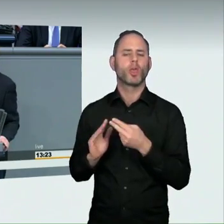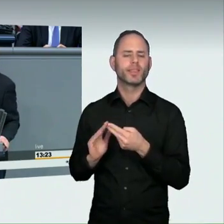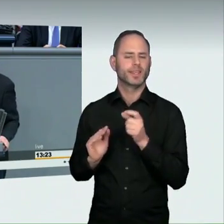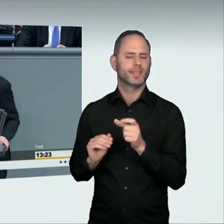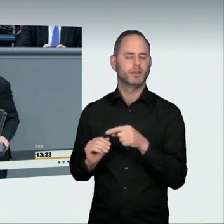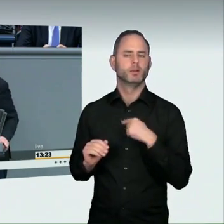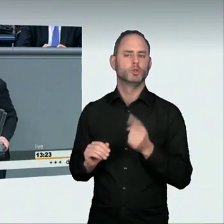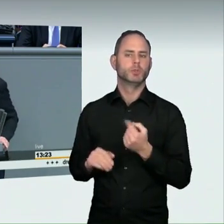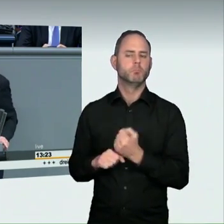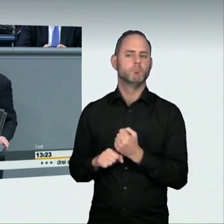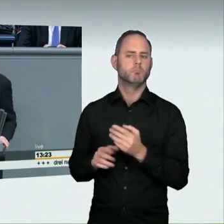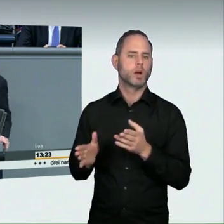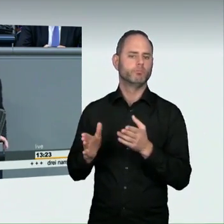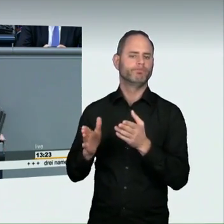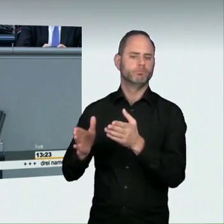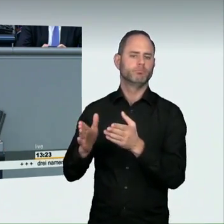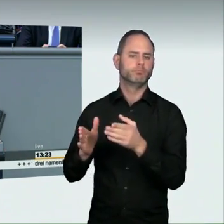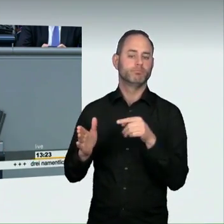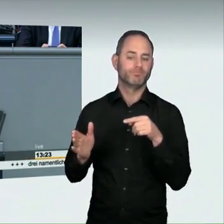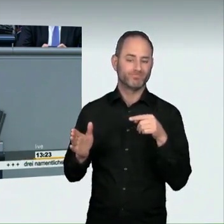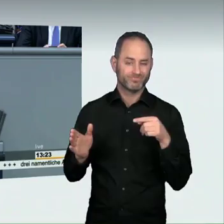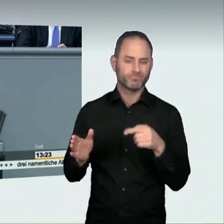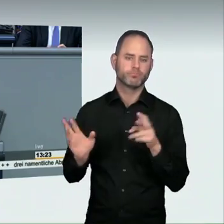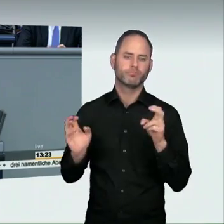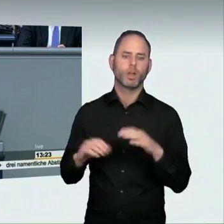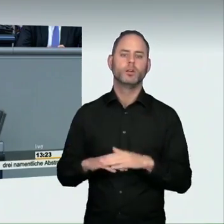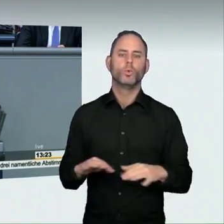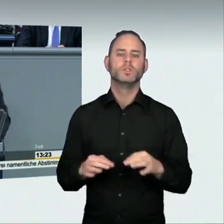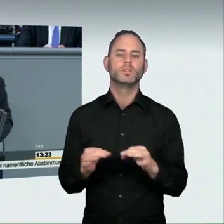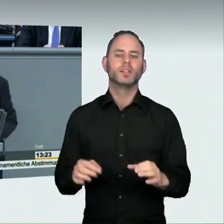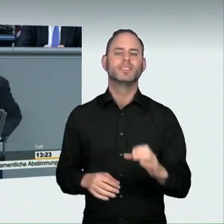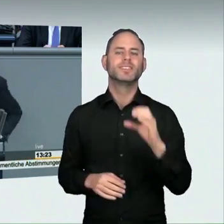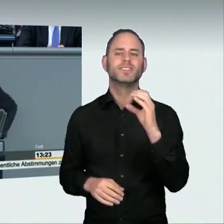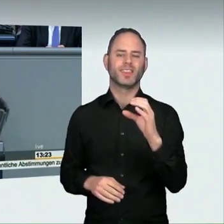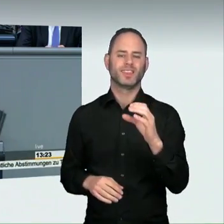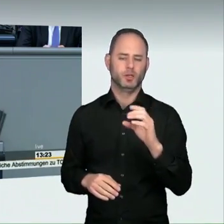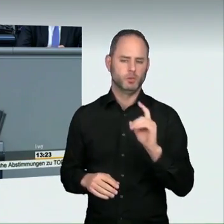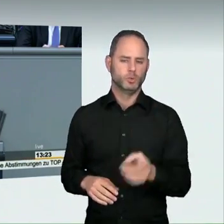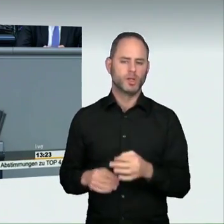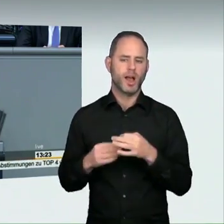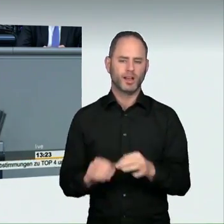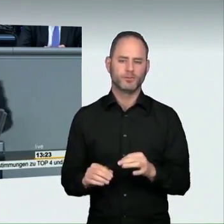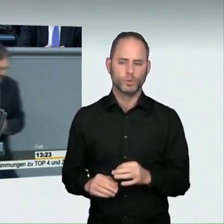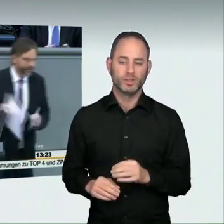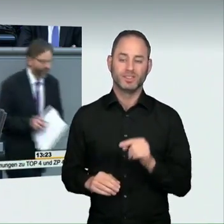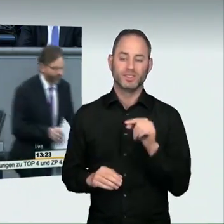Wir müssen die Grundsteuer C einführen, liebe Kolleginnen und Kollegen, und die bestrafen, die mit ihren Grundstücken spekulieren. Herzlichen Dank.